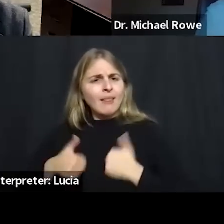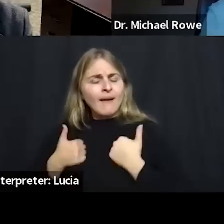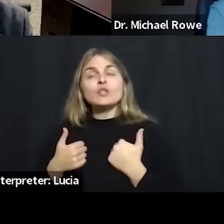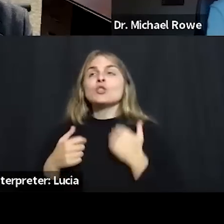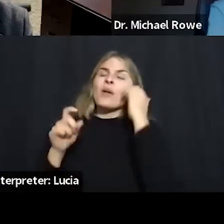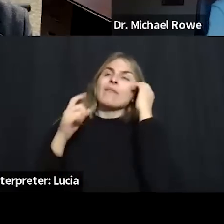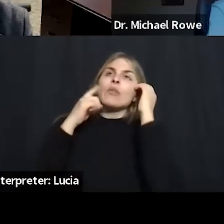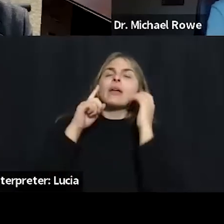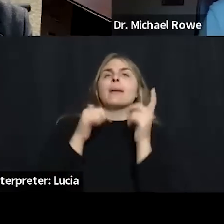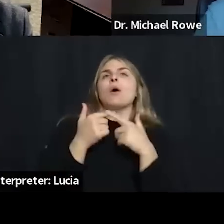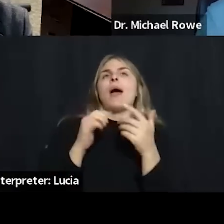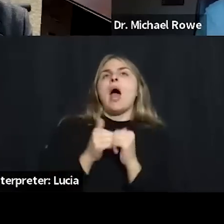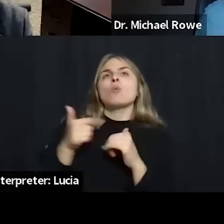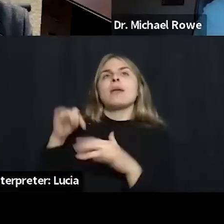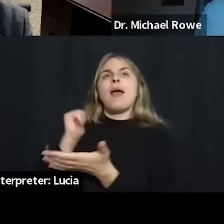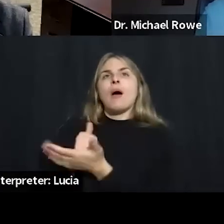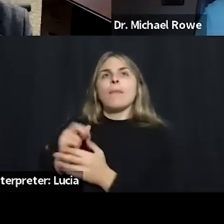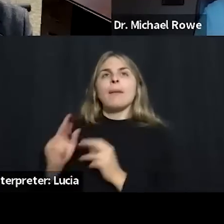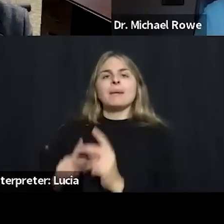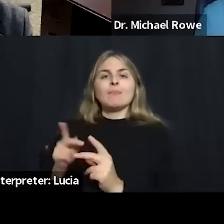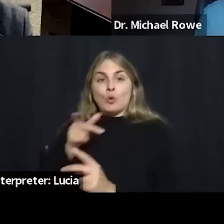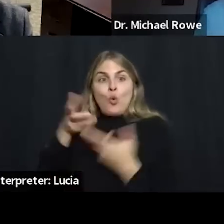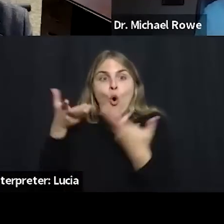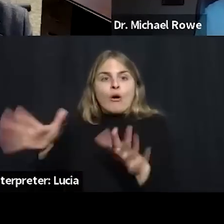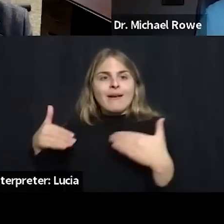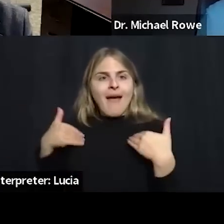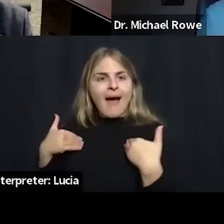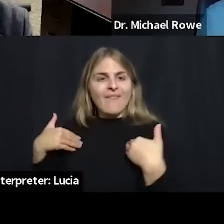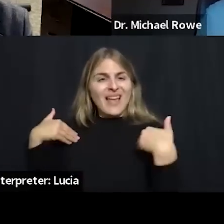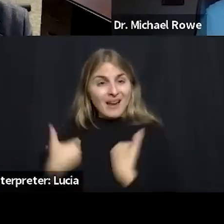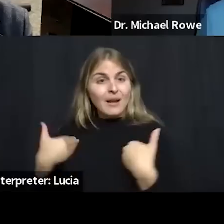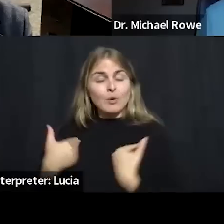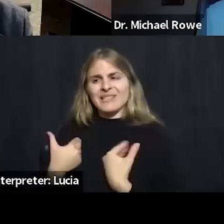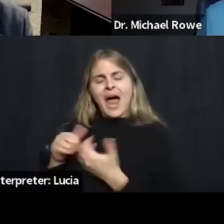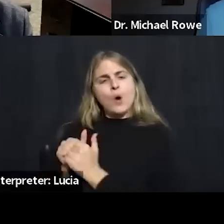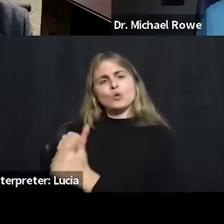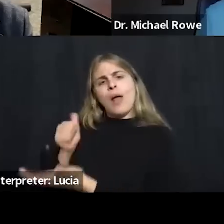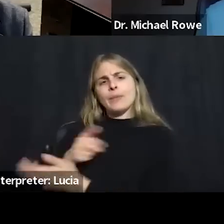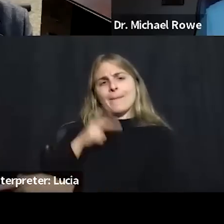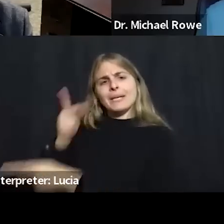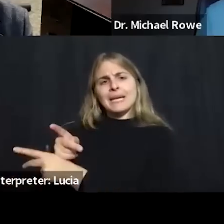en cómo podemos ayudar a las personas que tienen mascotas a mantenerlas. Y para aquellos a quienes les pueda ser útil,